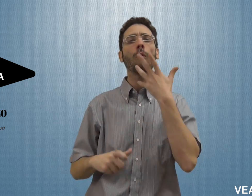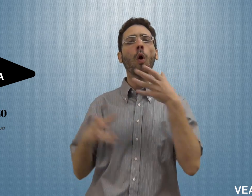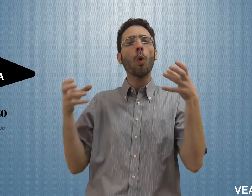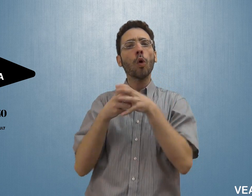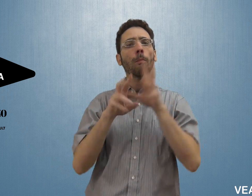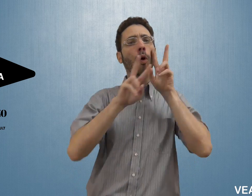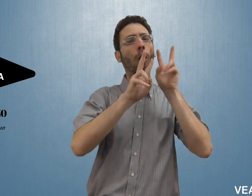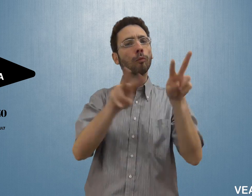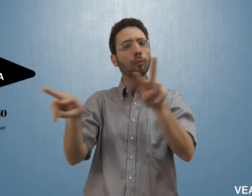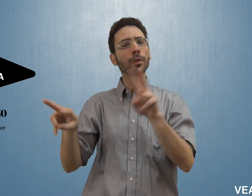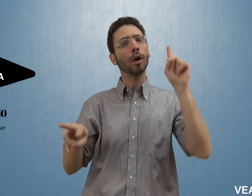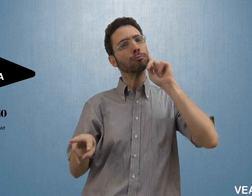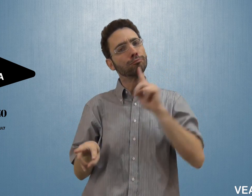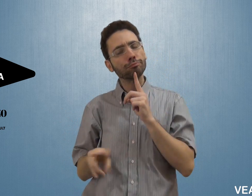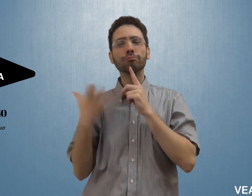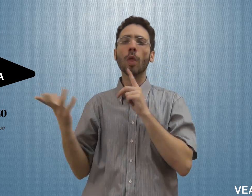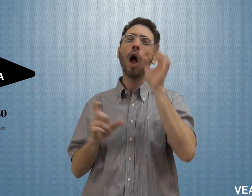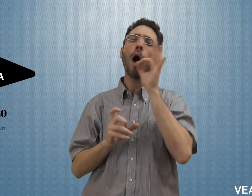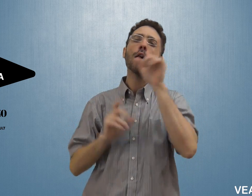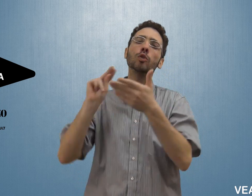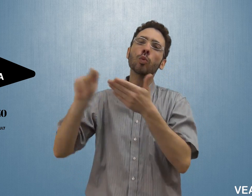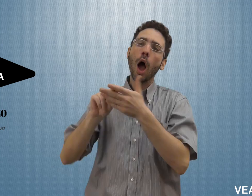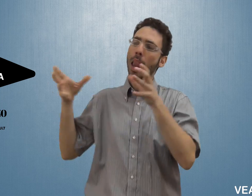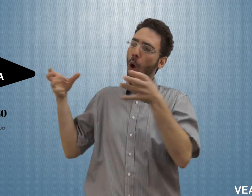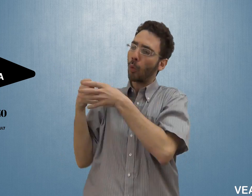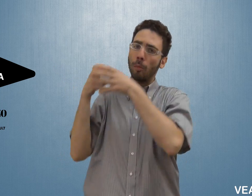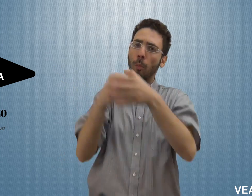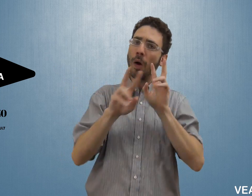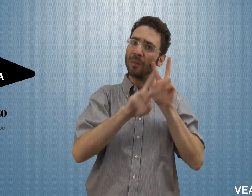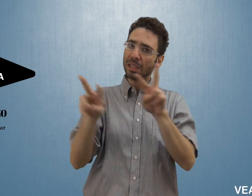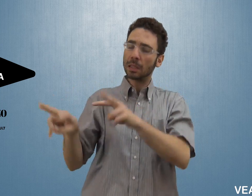Sono disponibili visite gratuite in LIS per adulti e ragazzi,